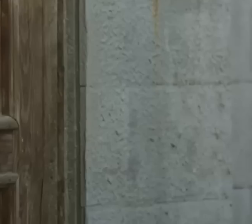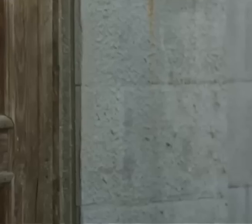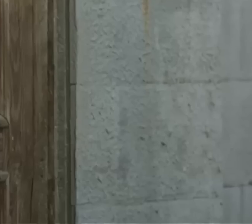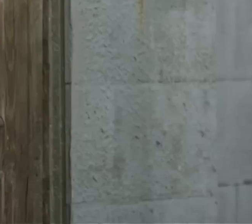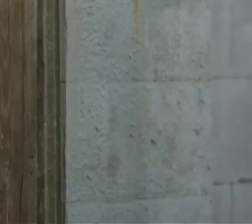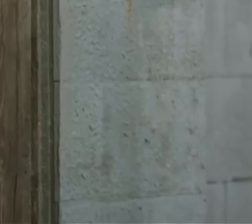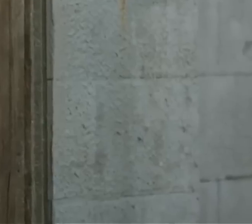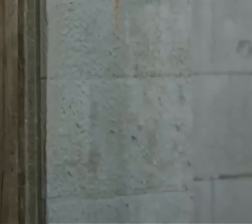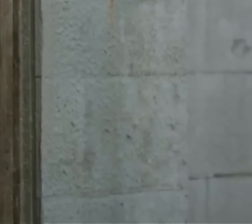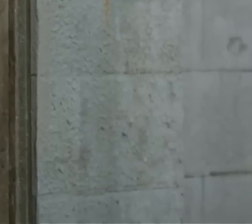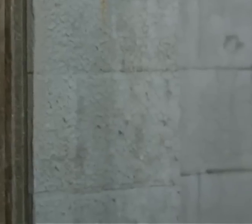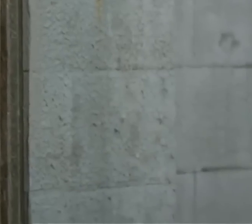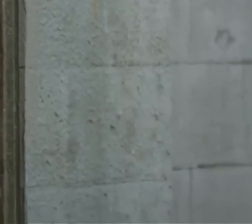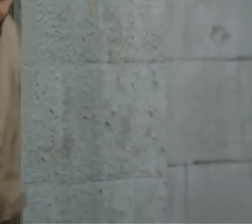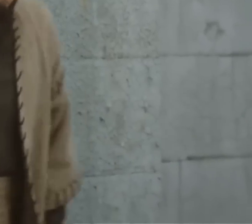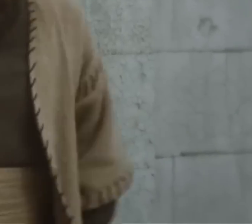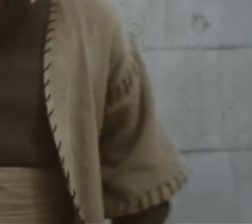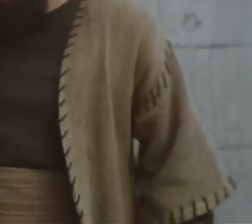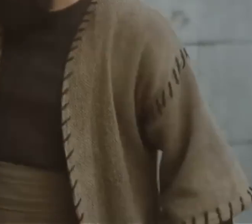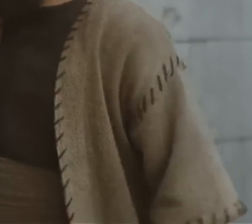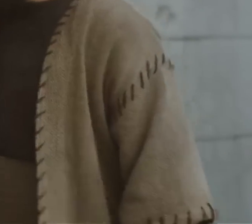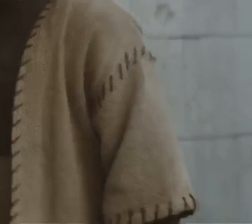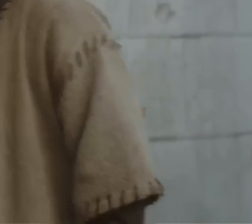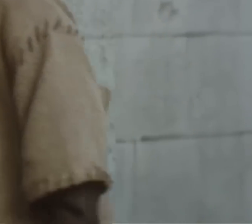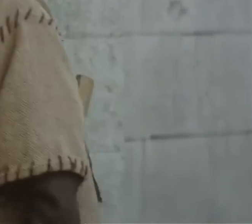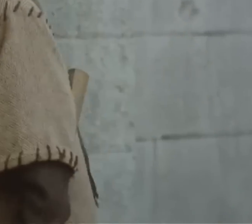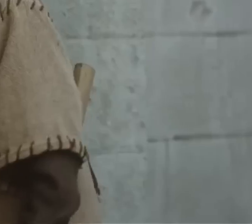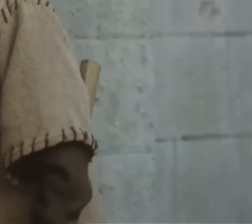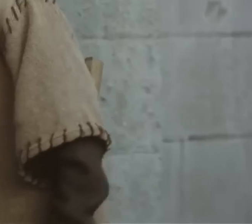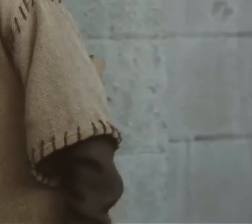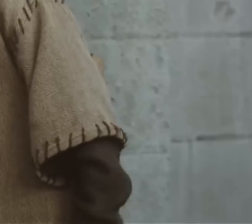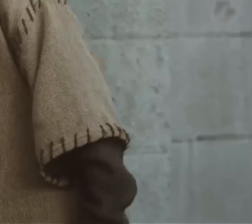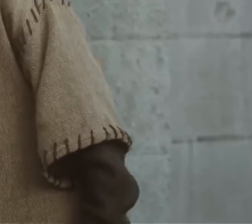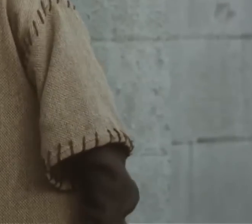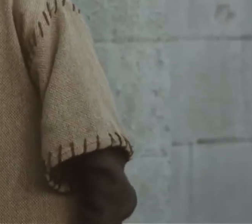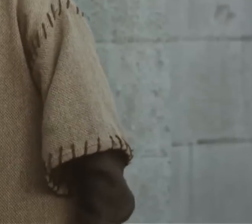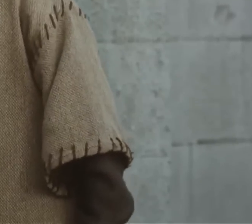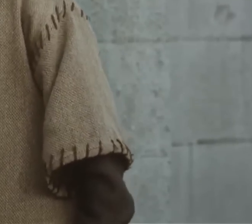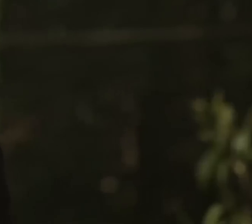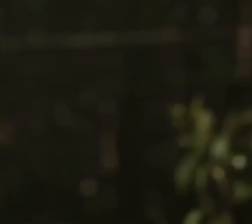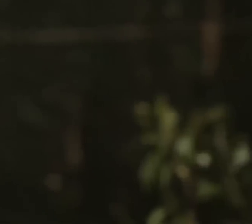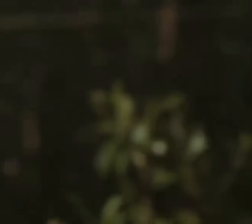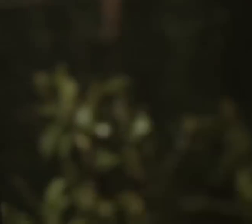(Kapı gıcırtısı sesi) (Müzik - Gerilim)